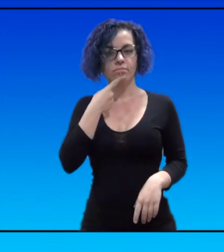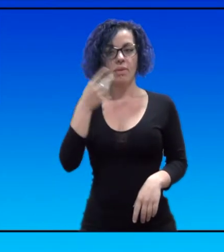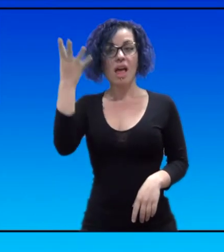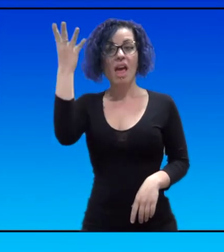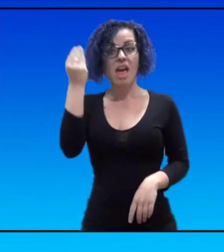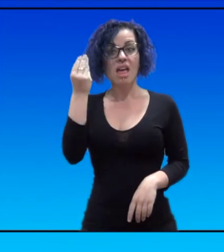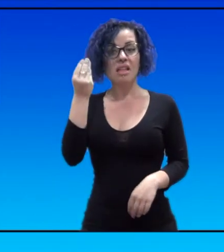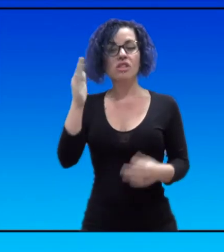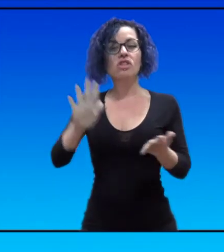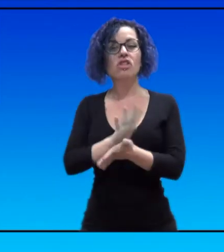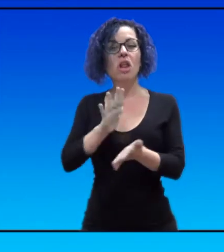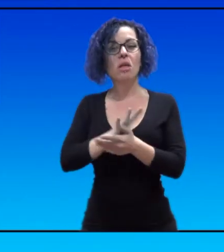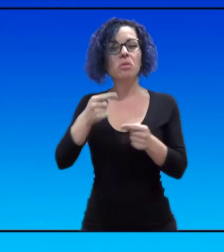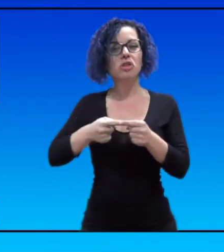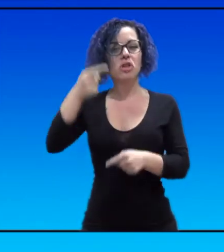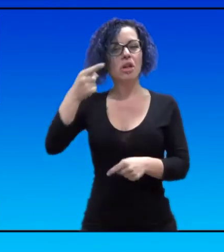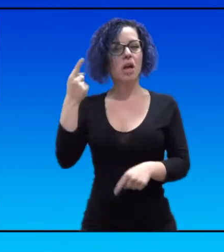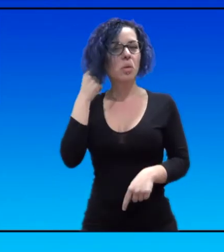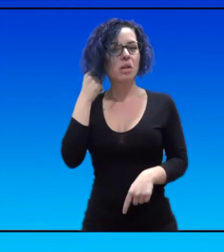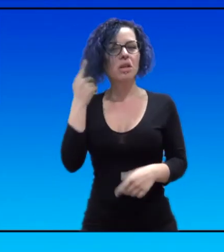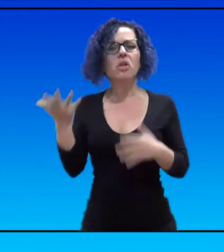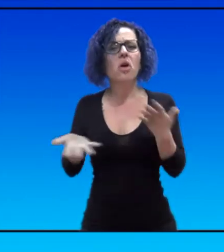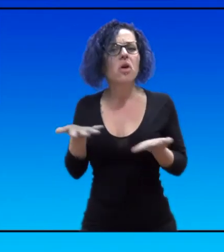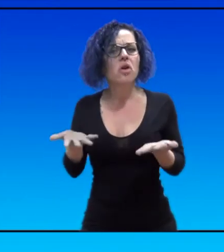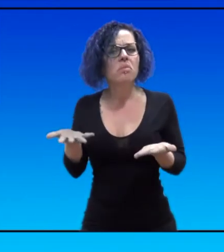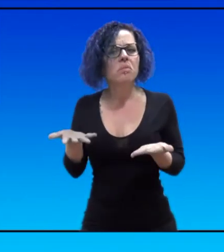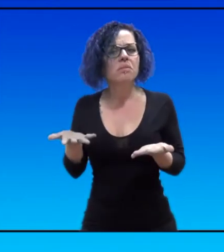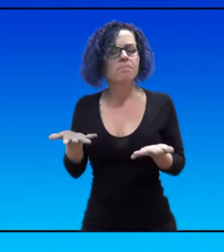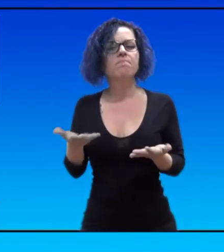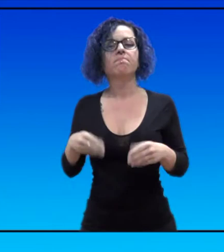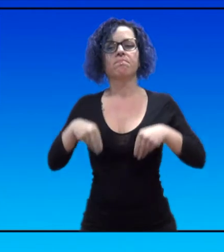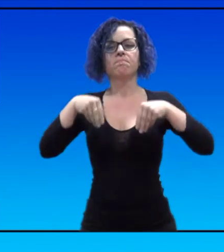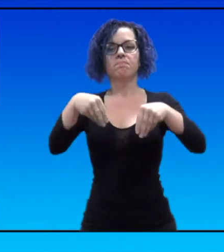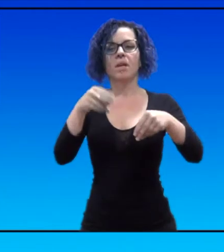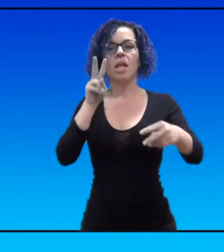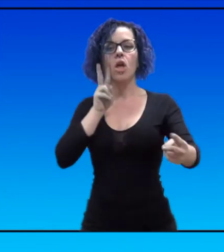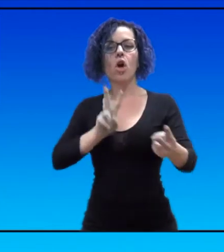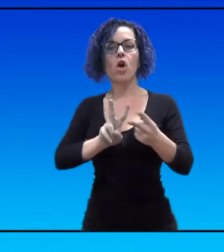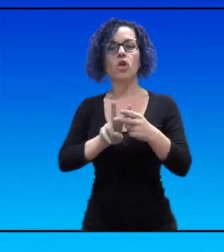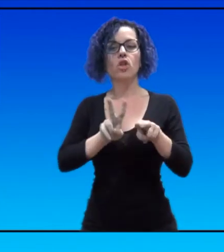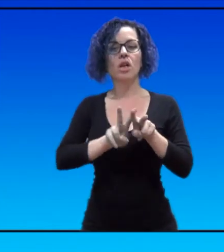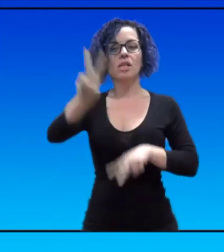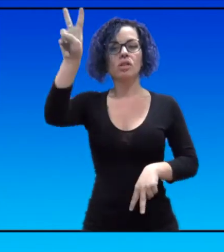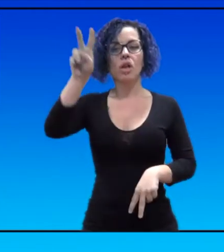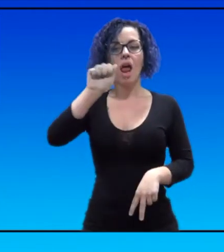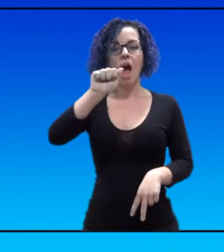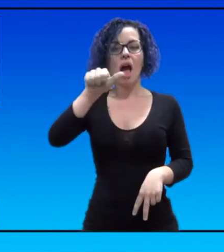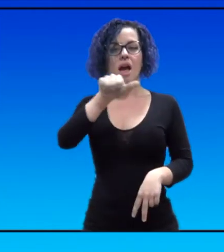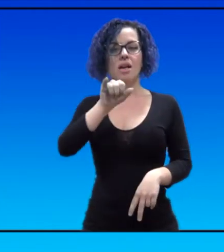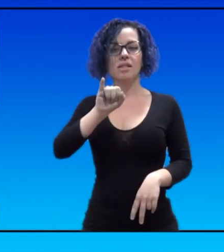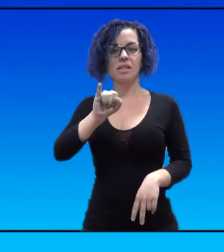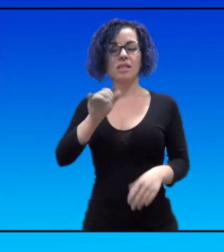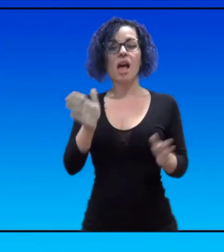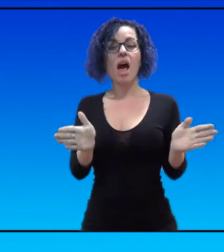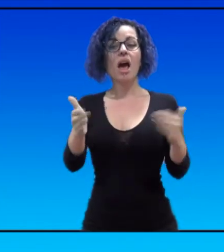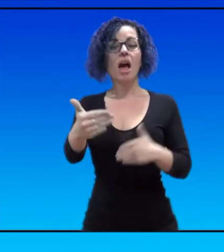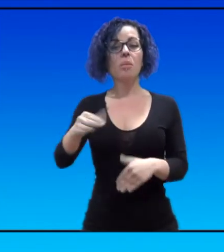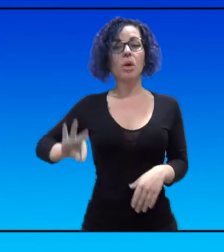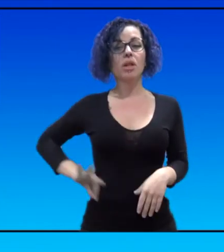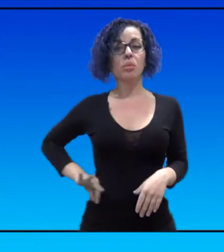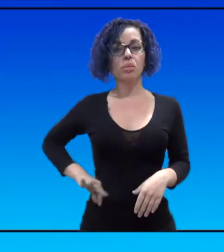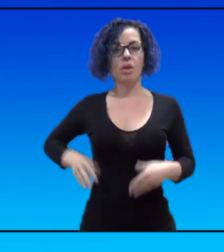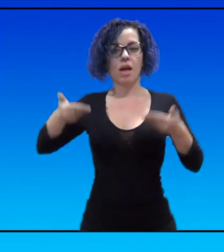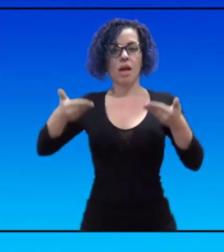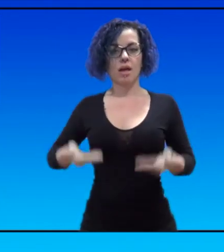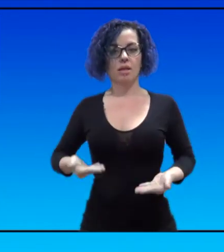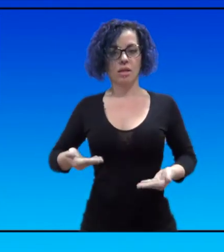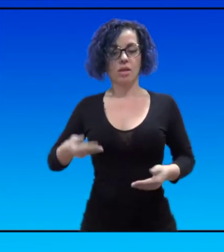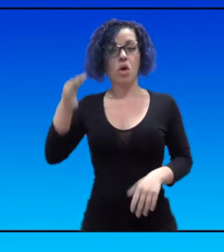L'ENS ha celebrato la Giornata dell'Udito partecipando all'Incontro Nazionale ASI che si è tenuto alla Camera dei Deputati,